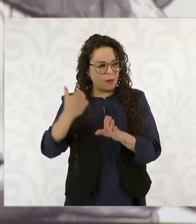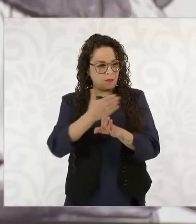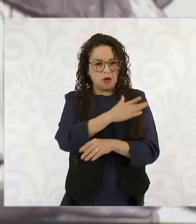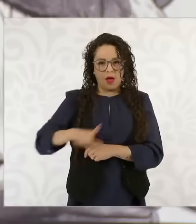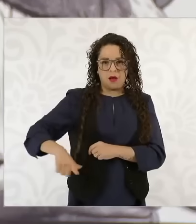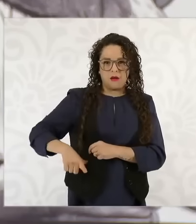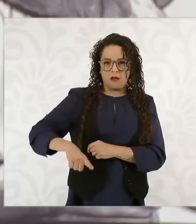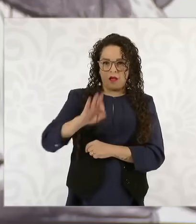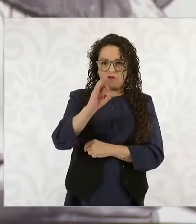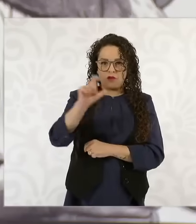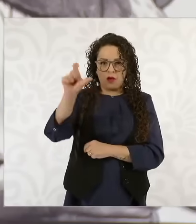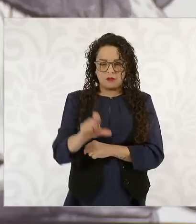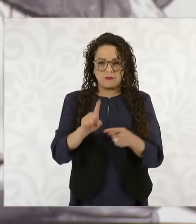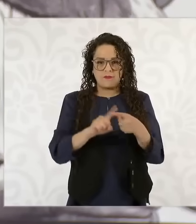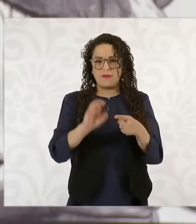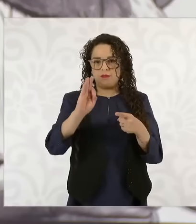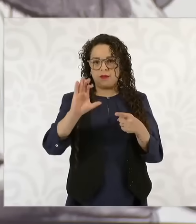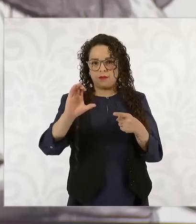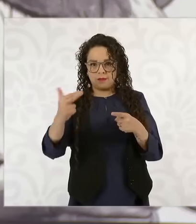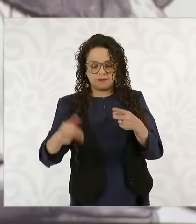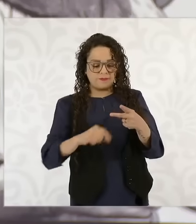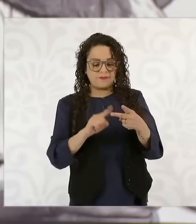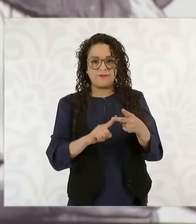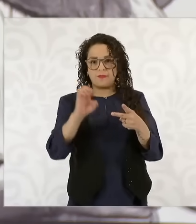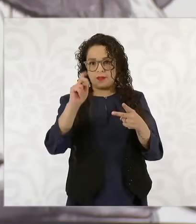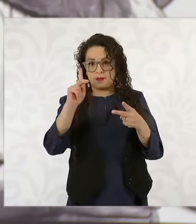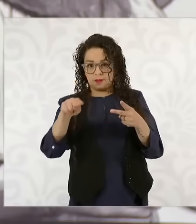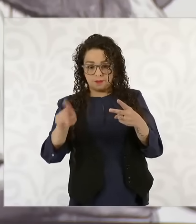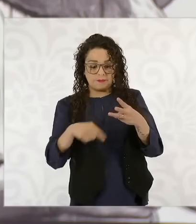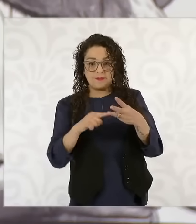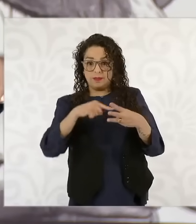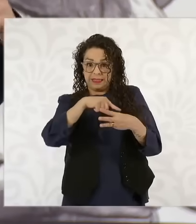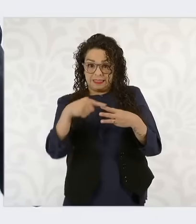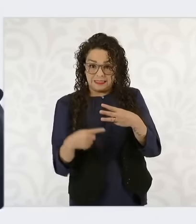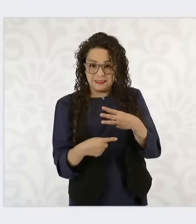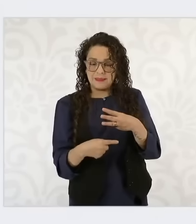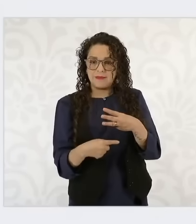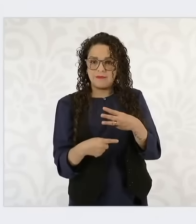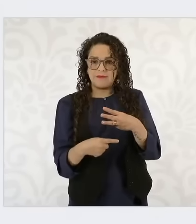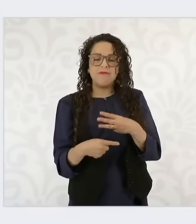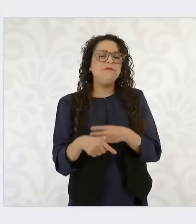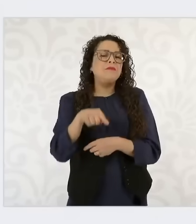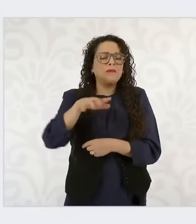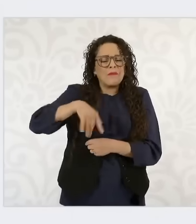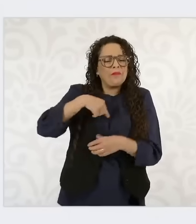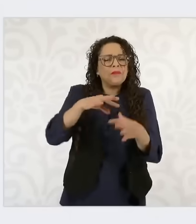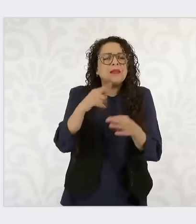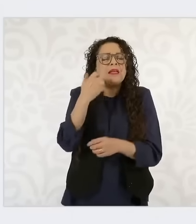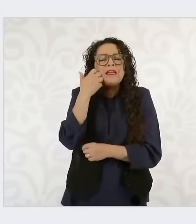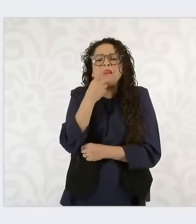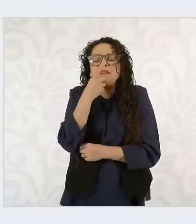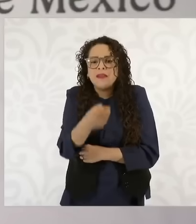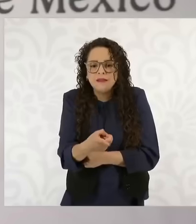y ya de Peña también. ¿Qué quiere decir eso? se hacen socios y alguien genera la electricidad,